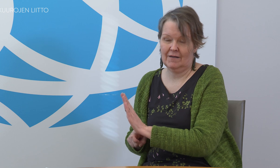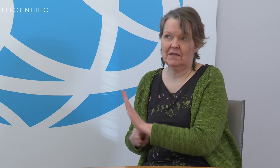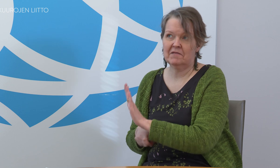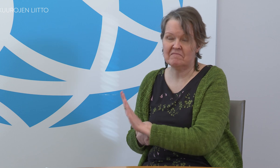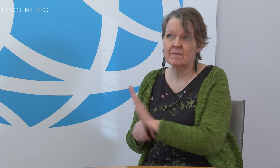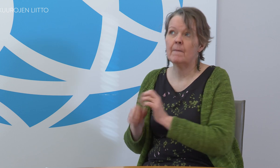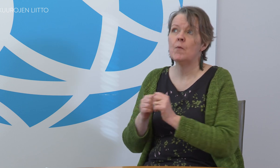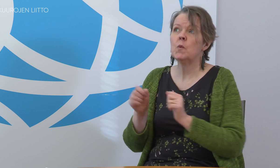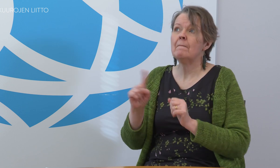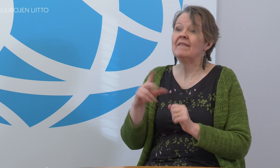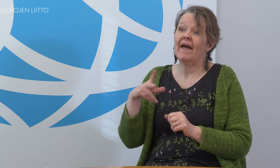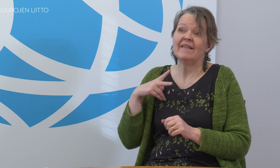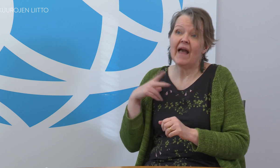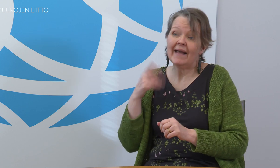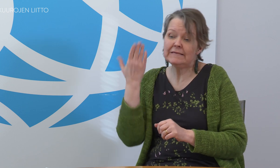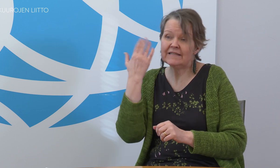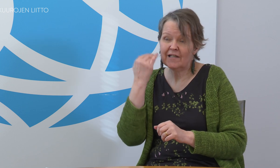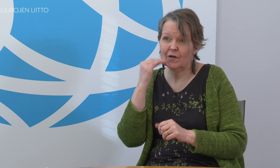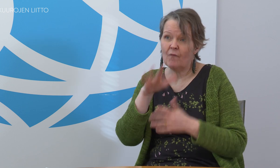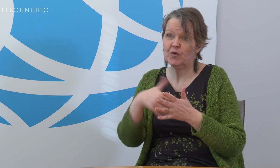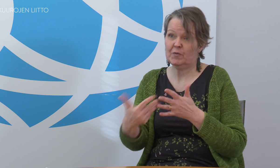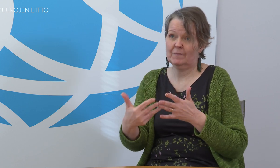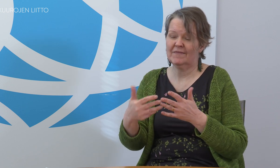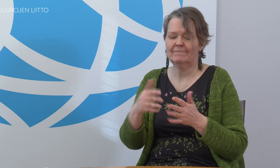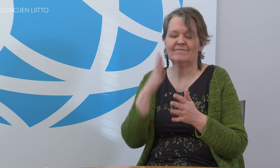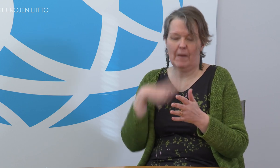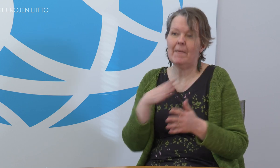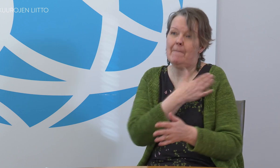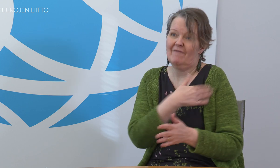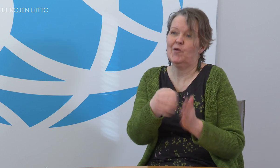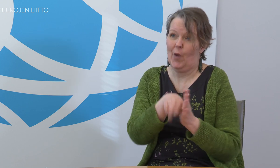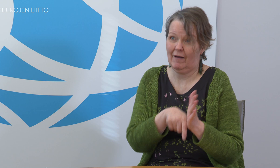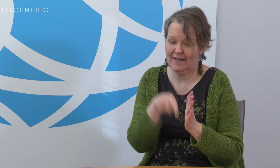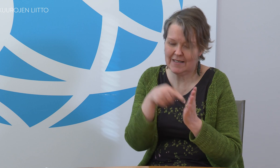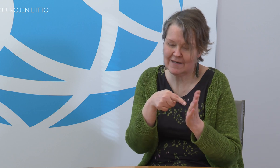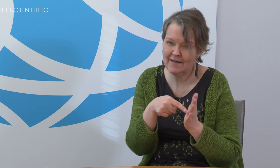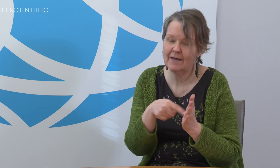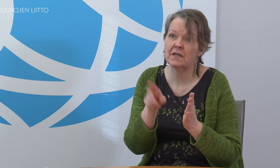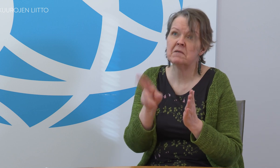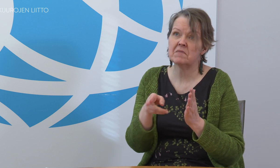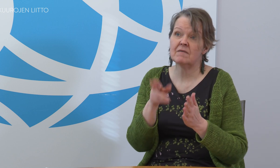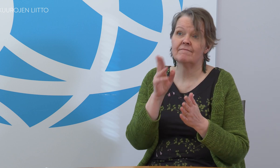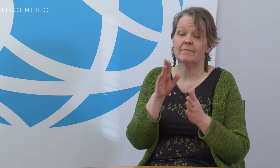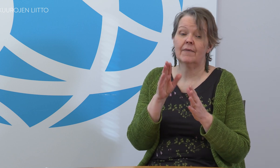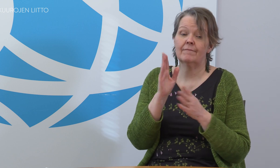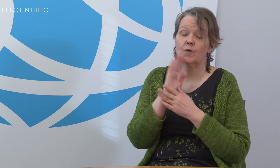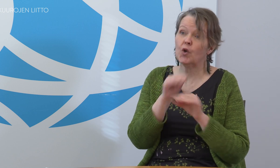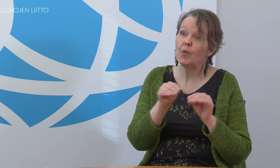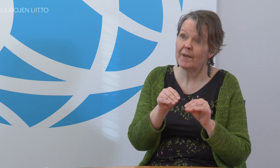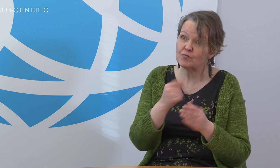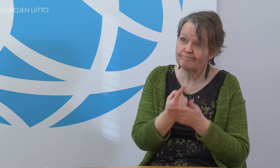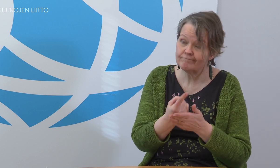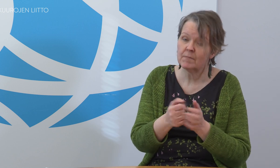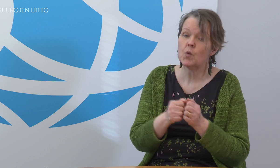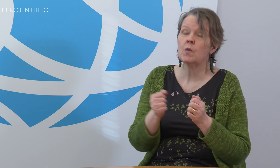Mikä jäi aikoinaan vammaispalvelulakiin oli juurikin tämä viittomakielen kotiopetus.